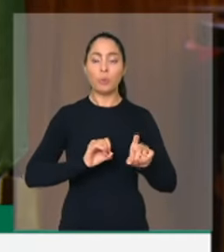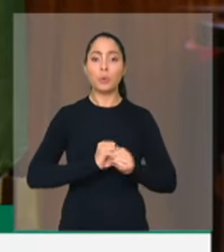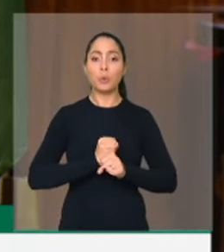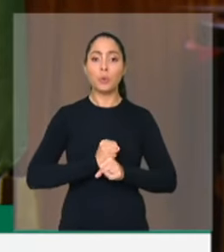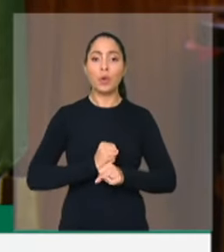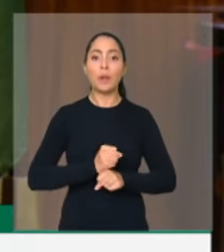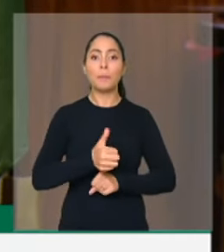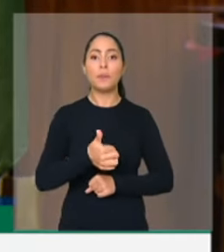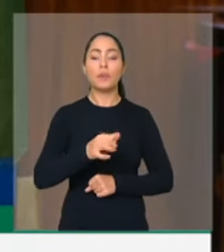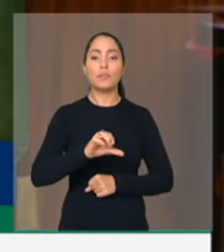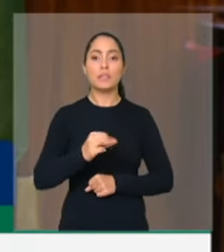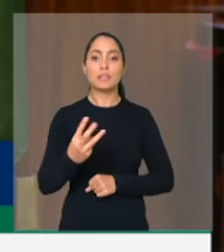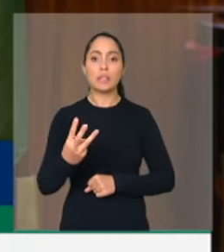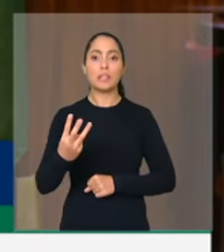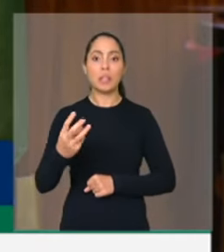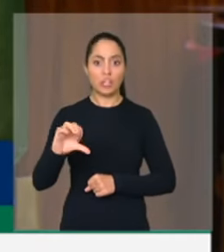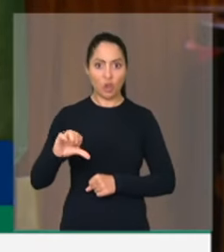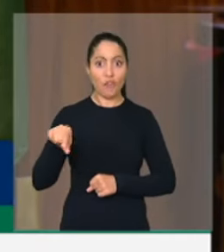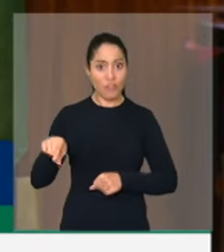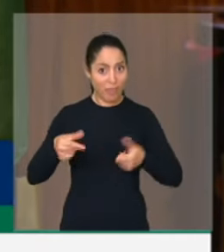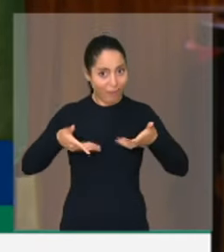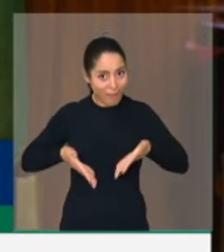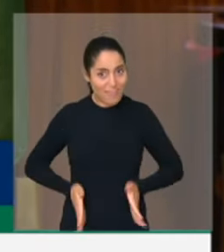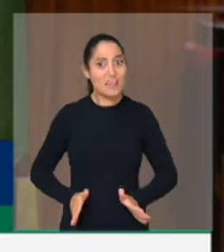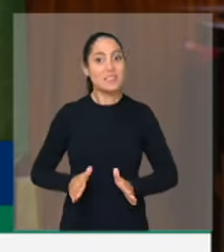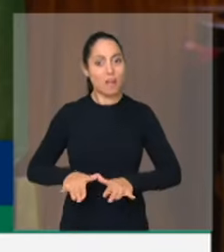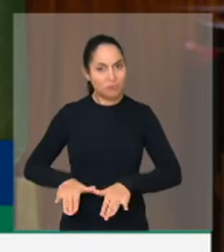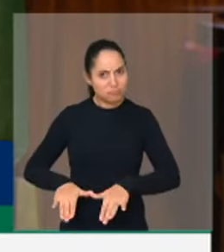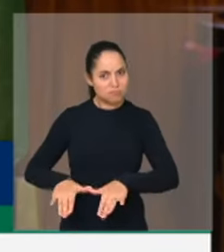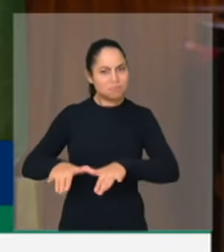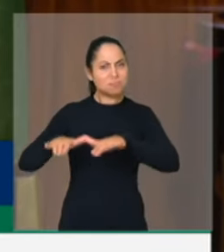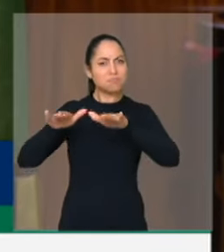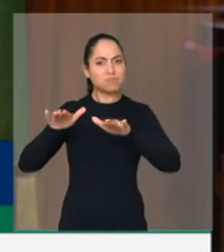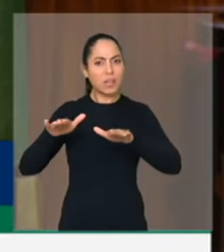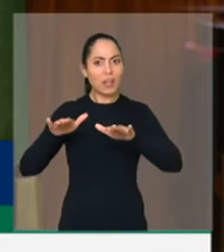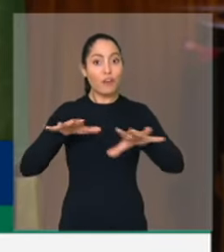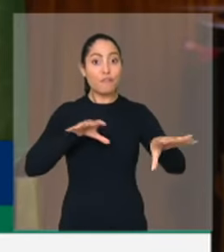HISTÓRICO TAMBÉM ATUOU EM DEFESA DA SOBERANIA NACIONAL, NA EXPLORAÇÃO DA RIQUEZA DO PRÉ-SAL E NO FORTALECIMENTO